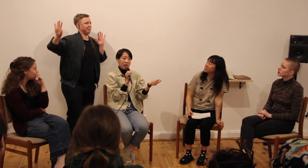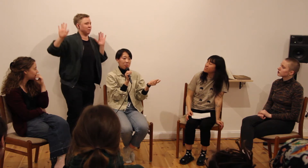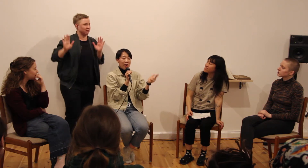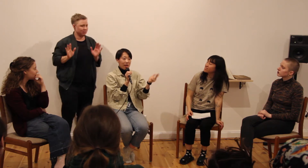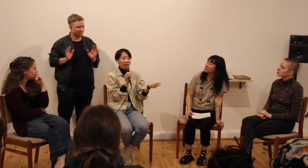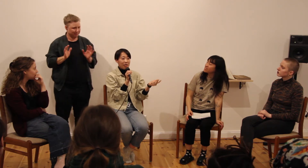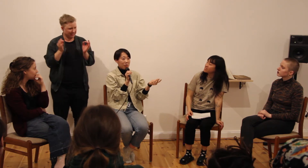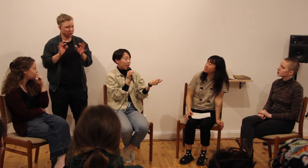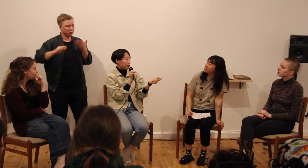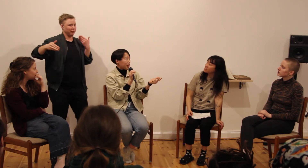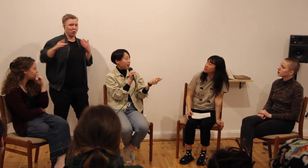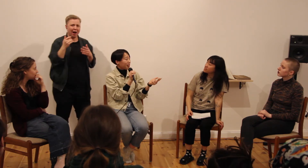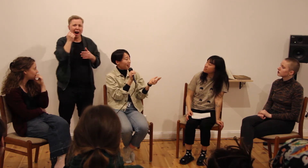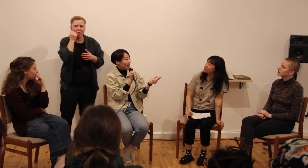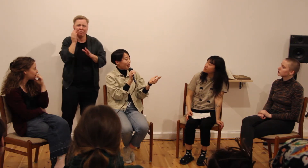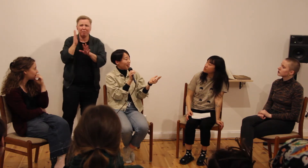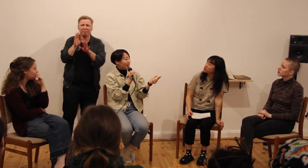sind in der koreanischen Gesellschaft wie Aliens.